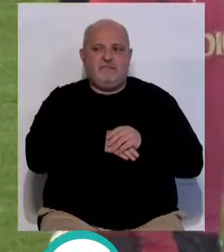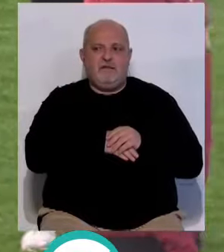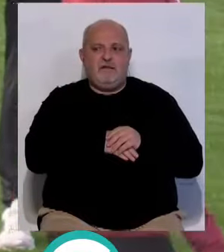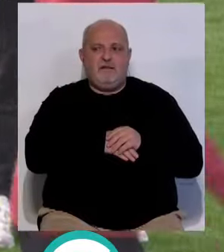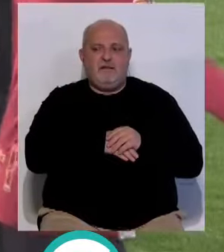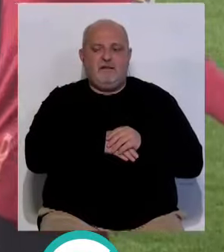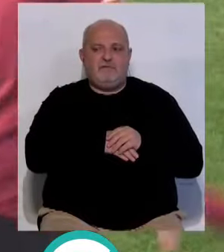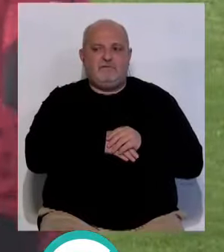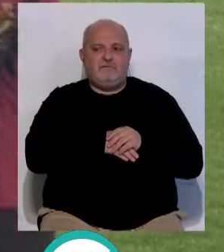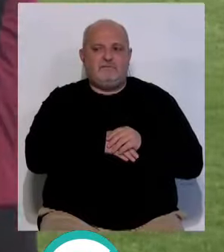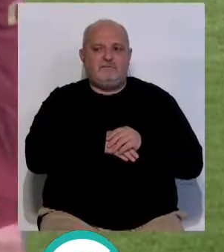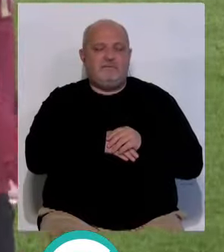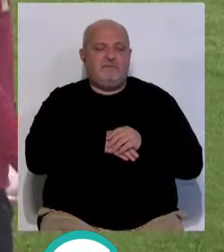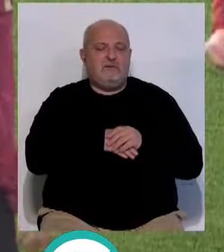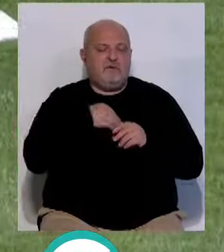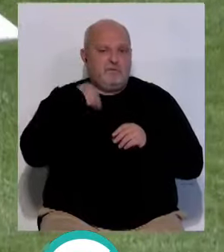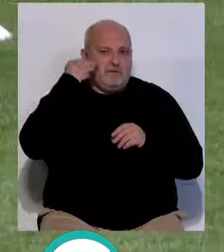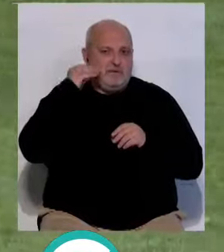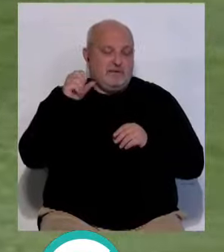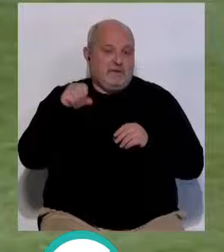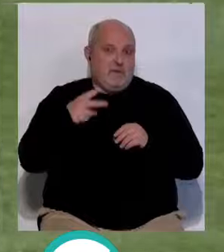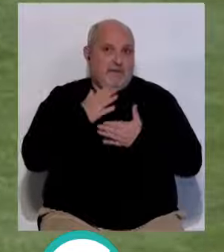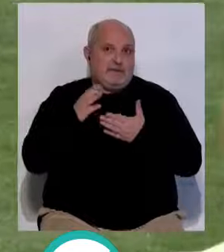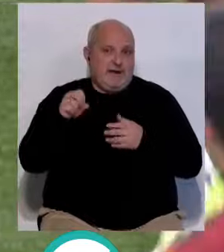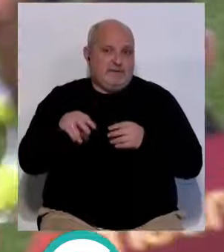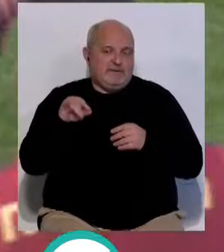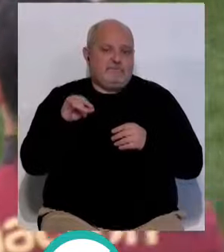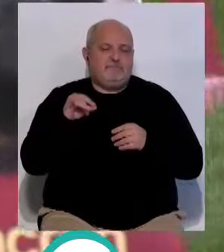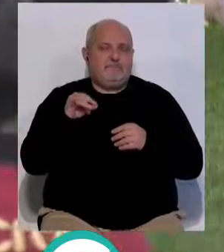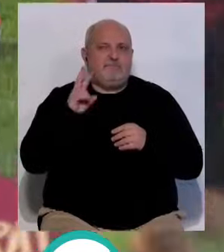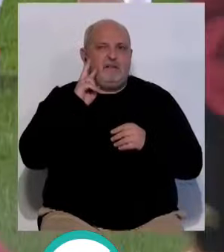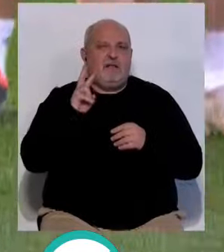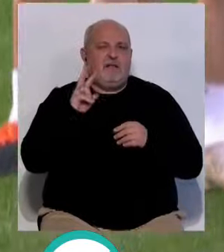sé que sí que tú tienes razón lo que tú dices pero que que hemos lamentado tanto la ausencia